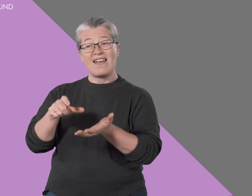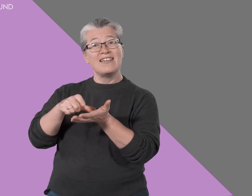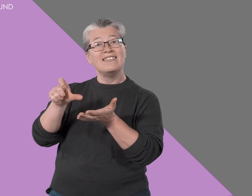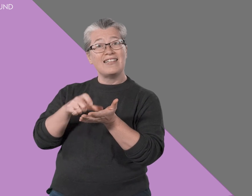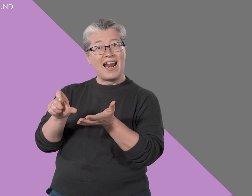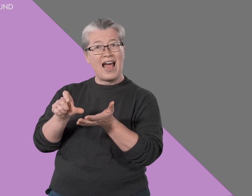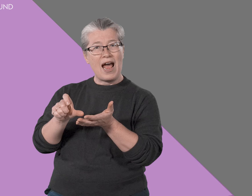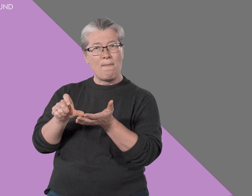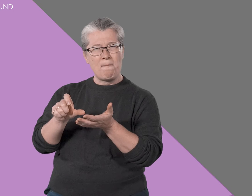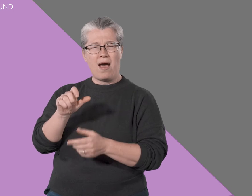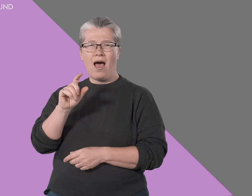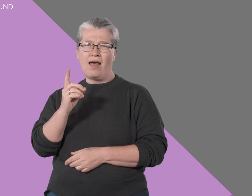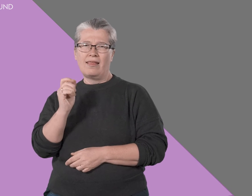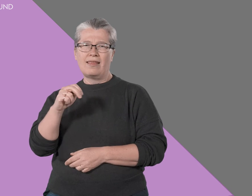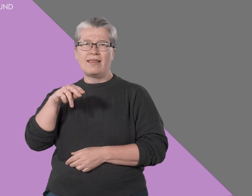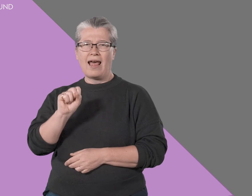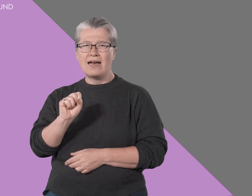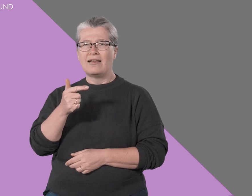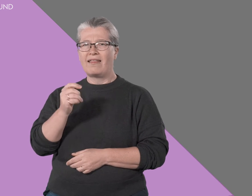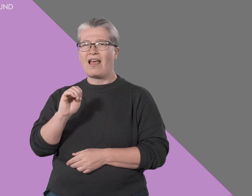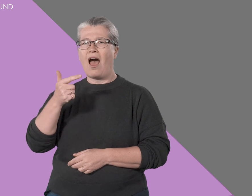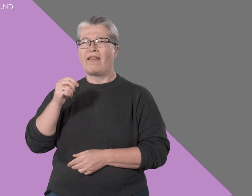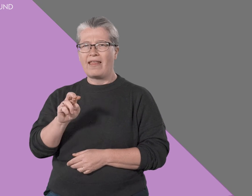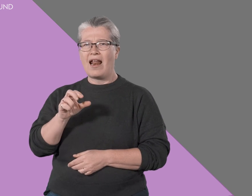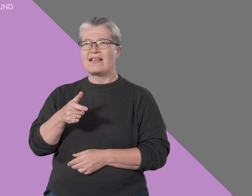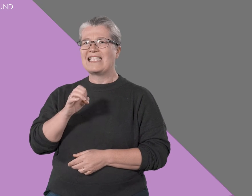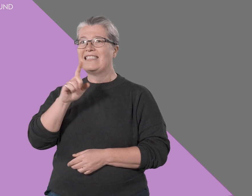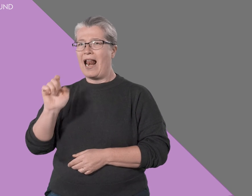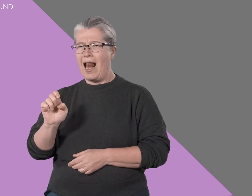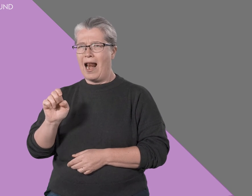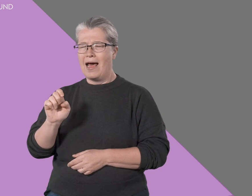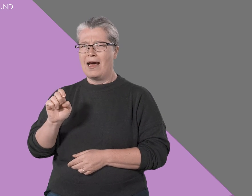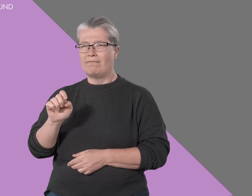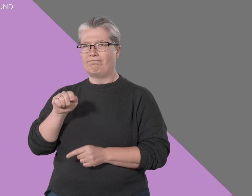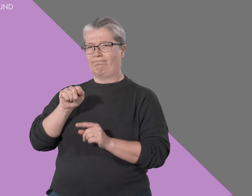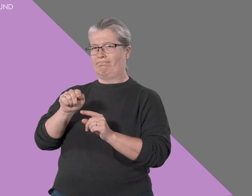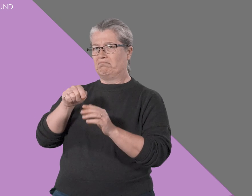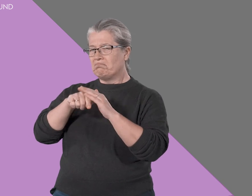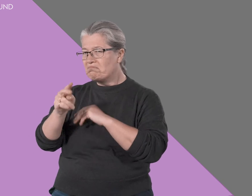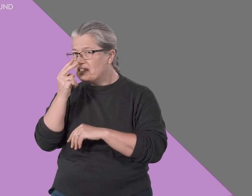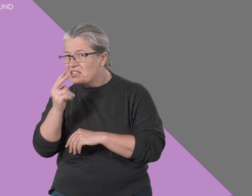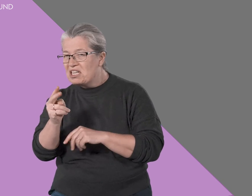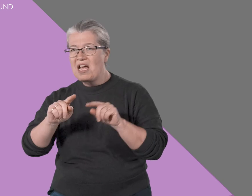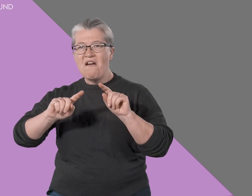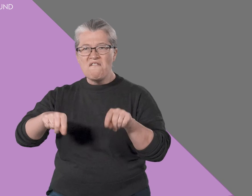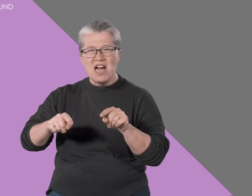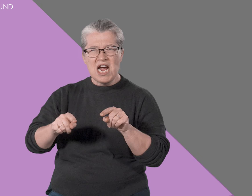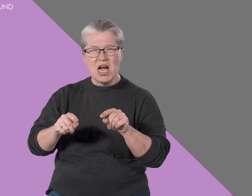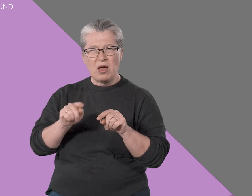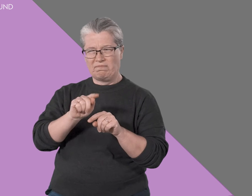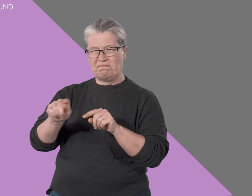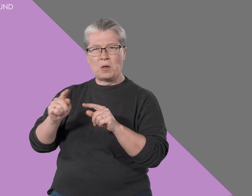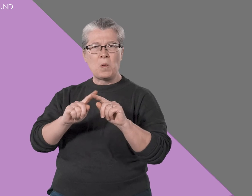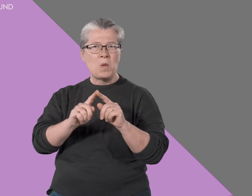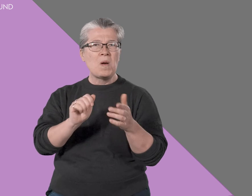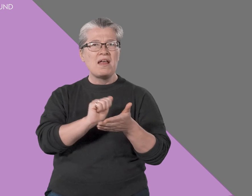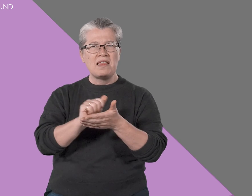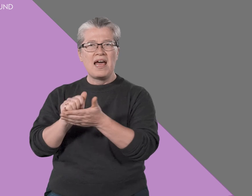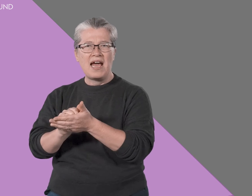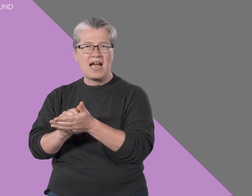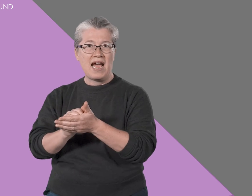På Instargram, @dansteatergiselle, kan man se video på tecknen -